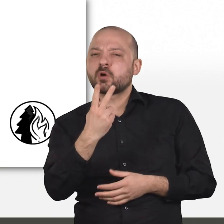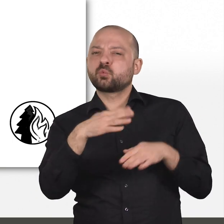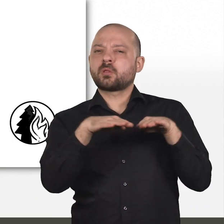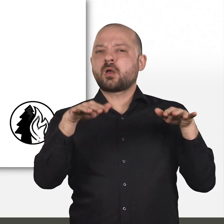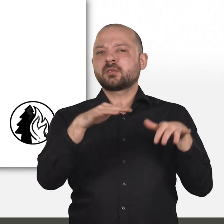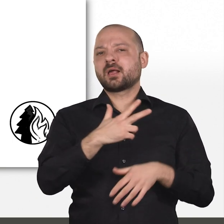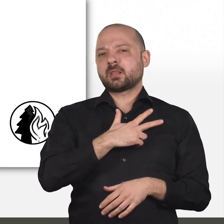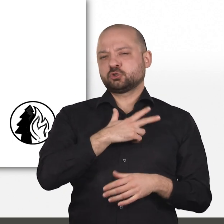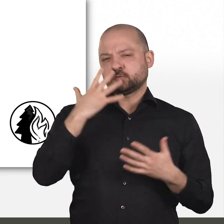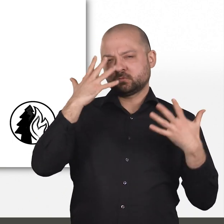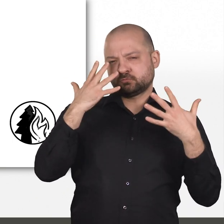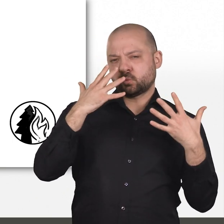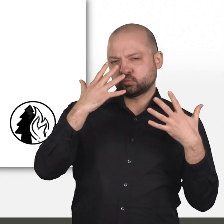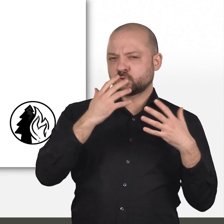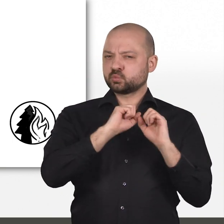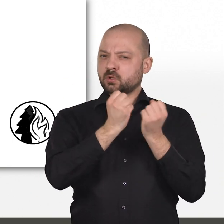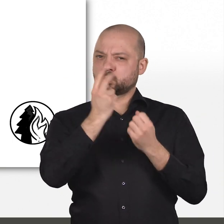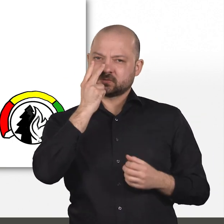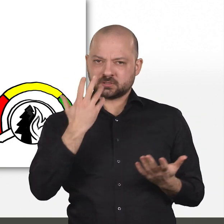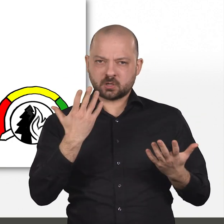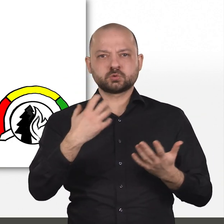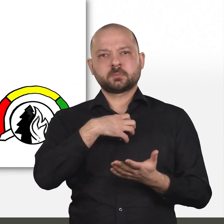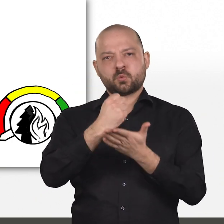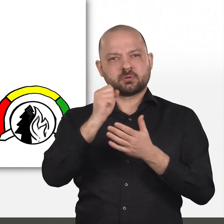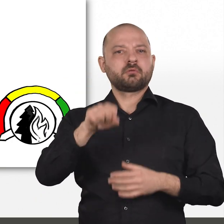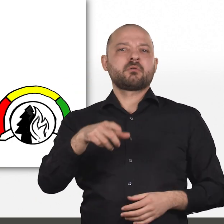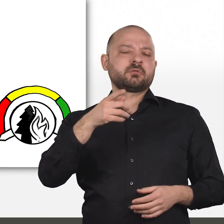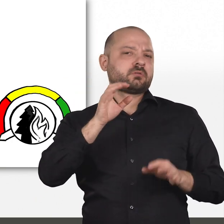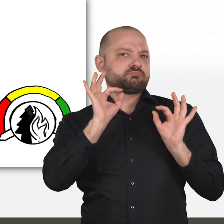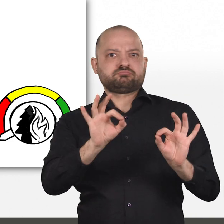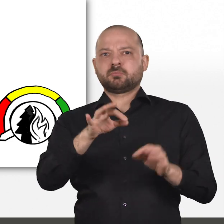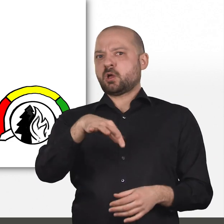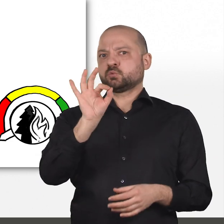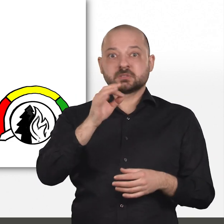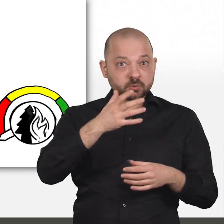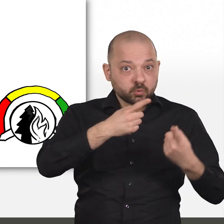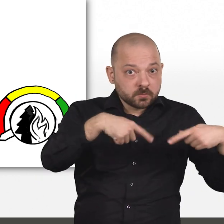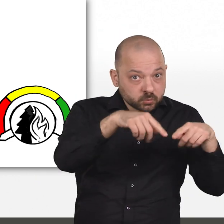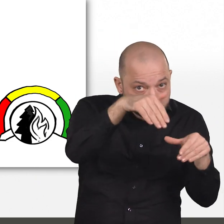können die Behörden vor Ort ganz konkret herausfinden, was in ihrer Kommune bereits gut läuft.